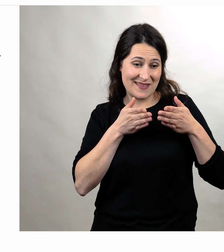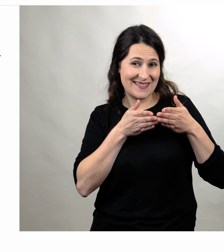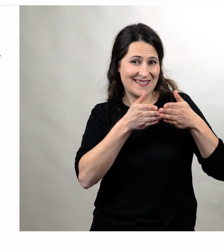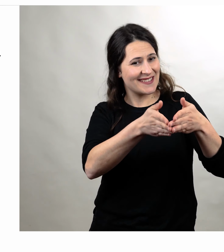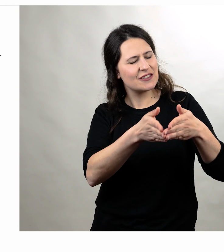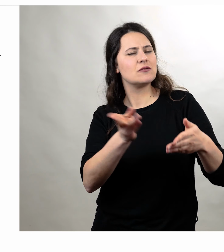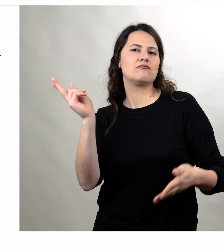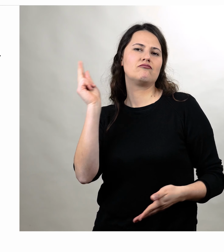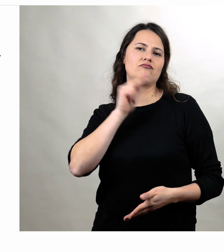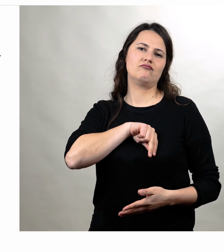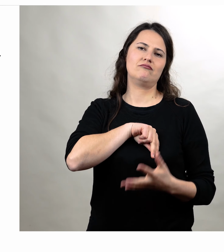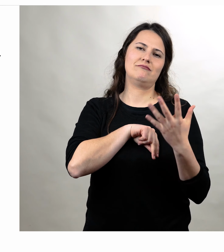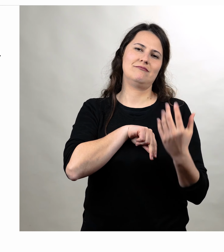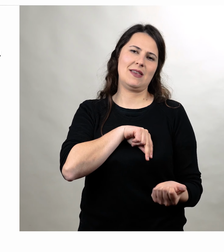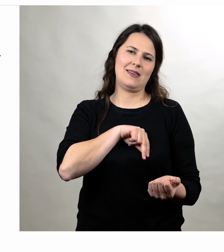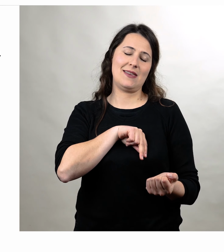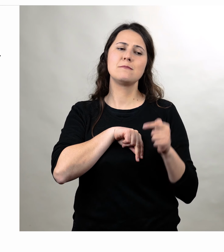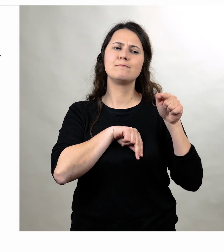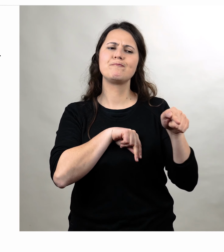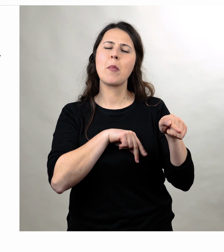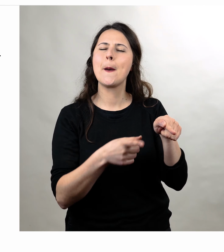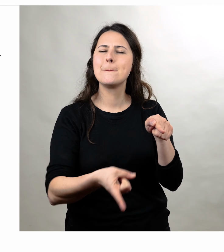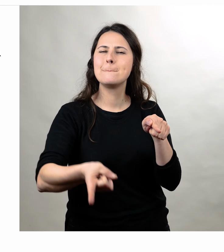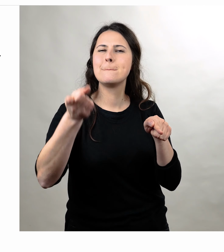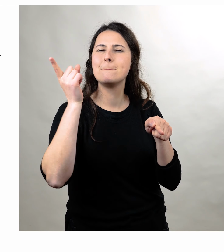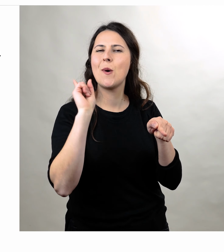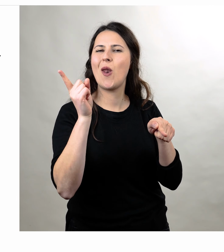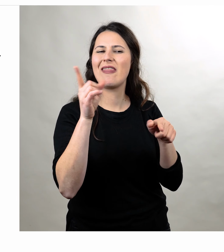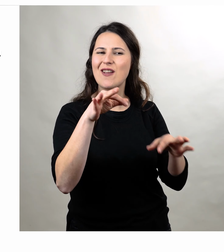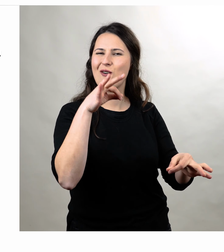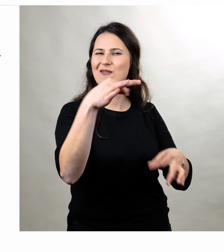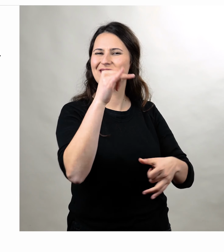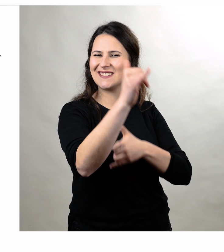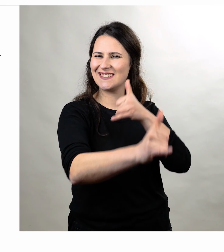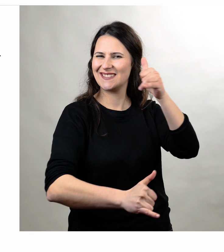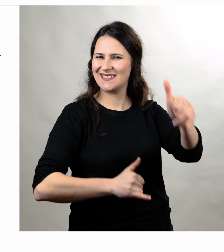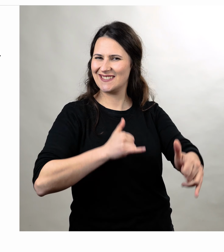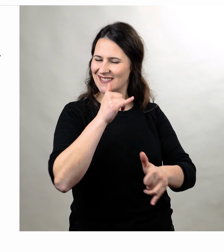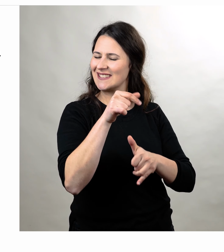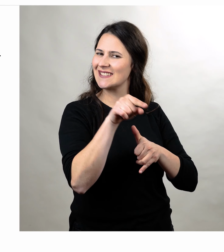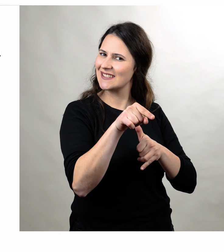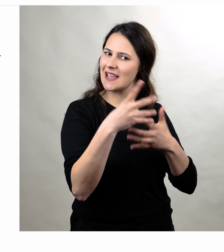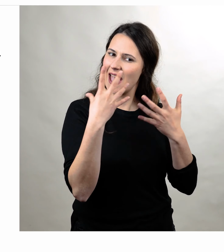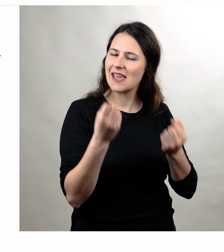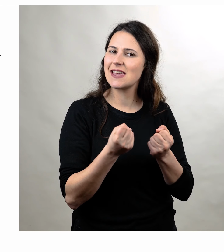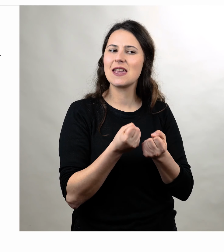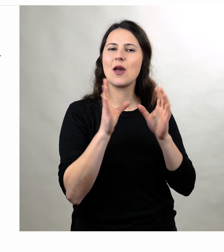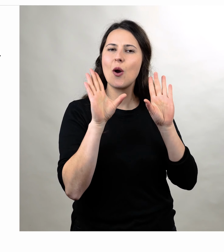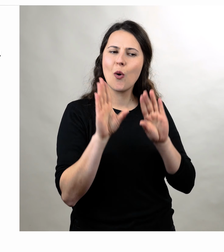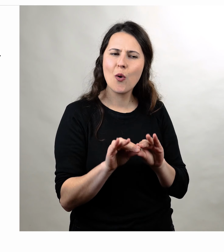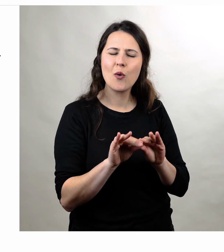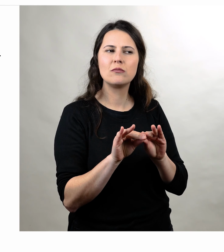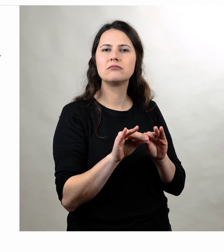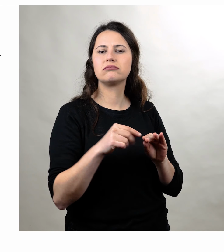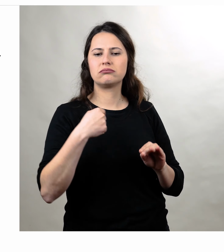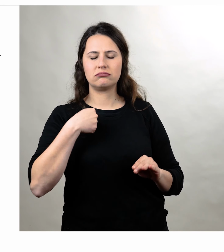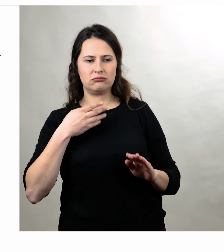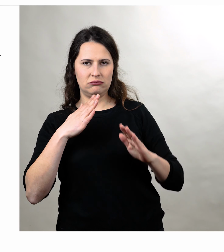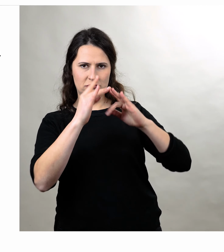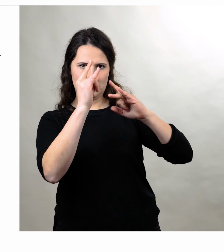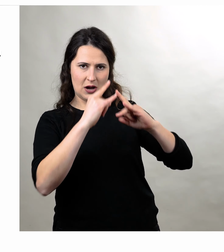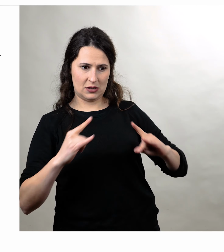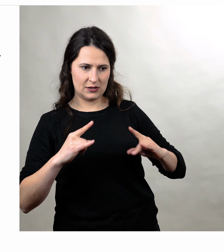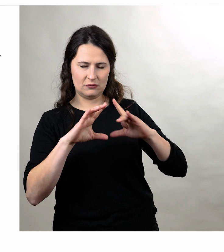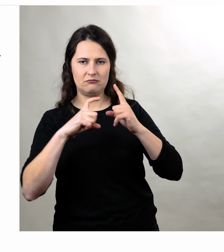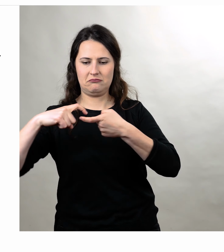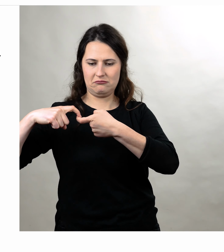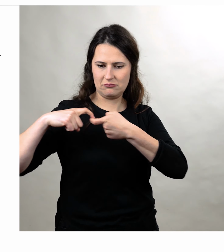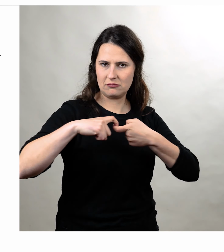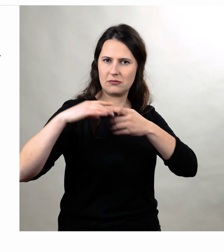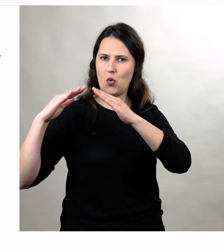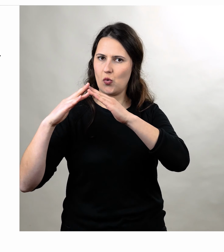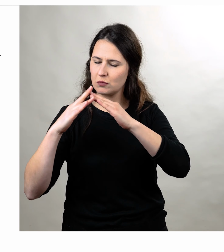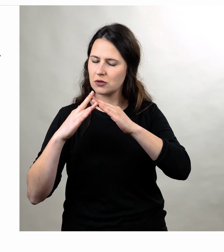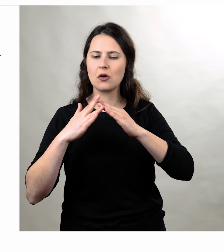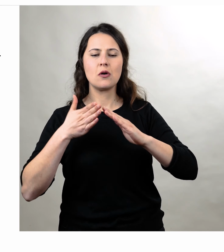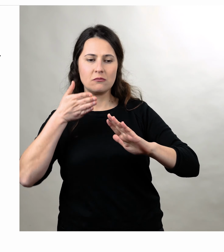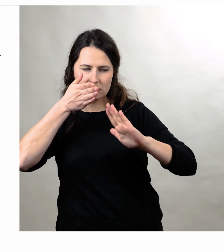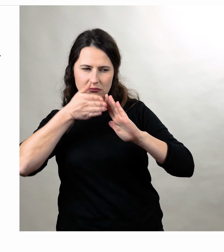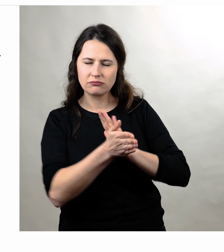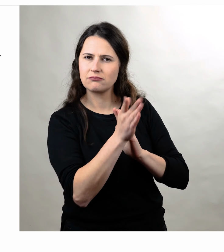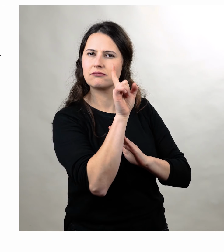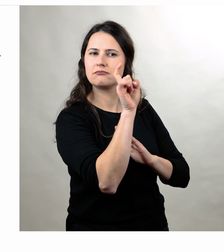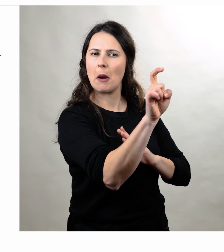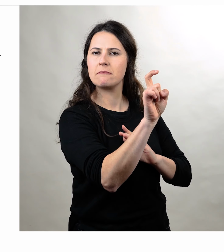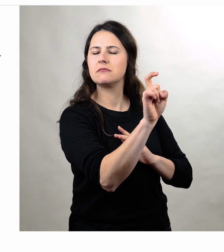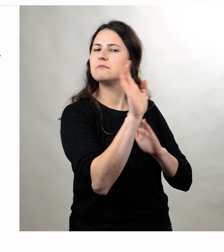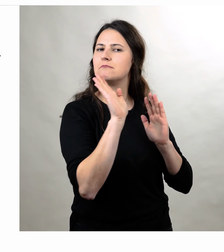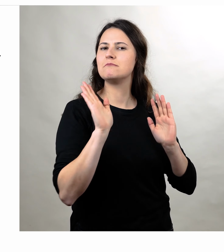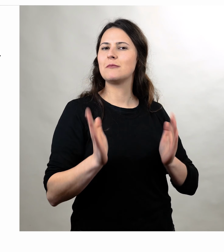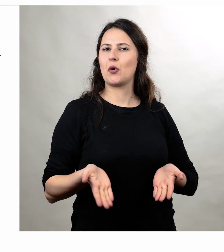Ίσως είναι η μόνη πλατφόρμα κρατήσεων που προσφέρει την επιλογή κράτησης κατασκηνωτικού τύπου κατά τη διάρκεια το ταξιδιού.